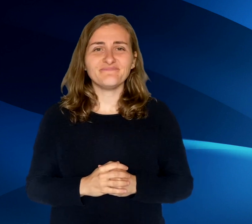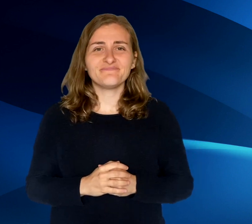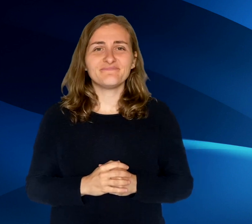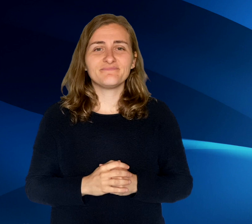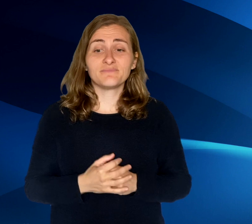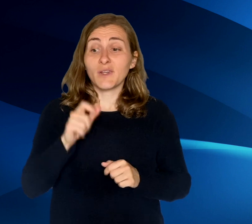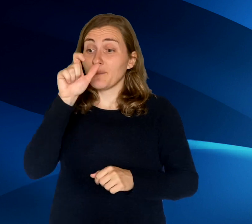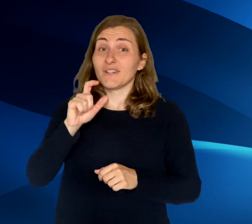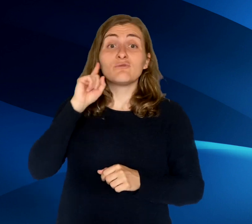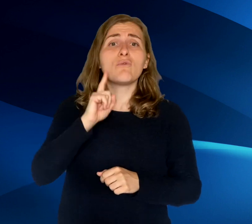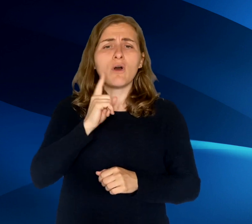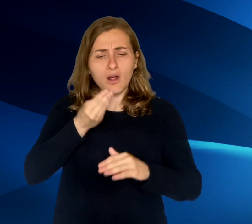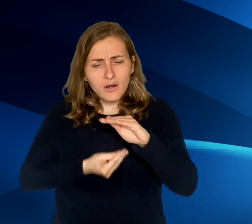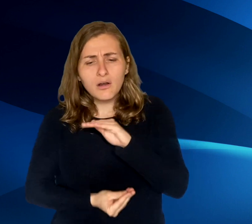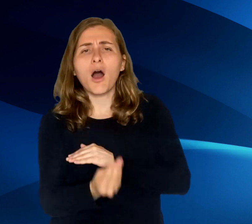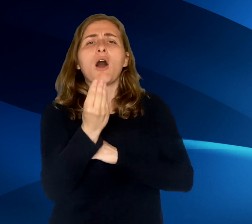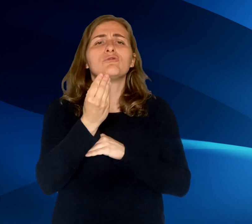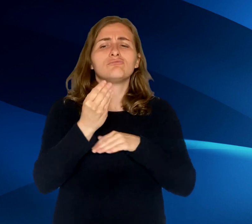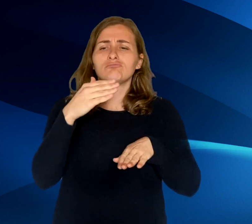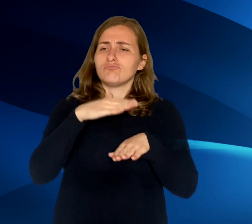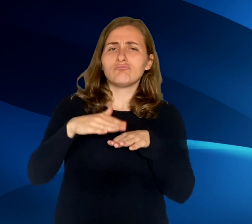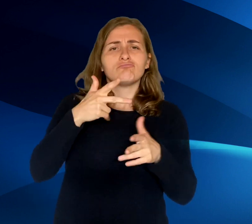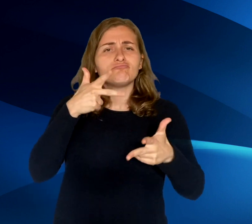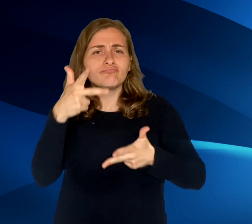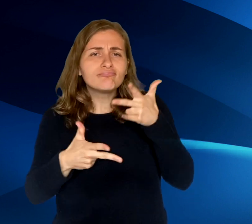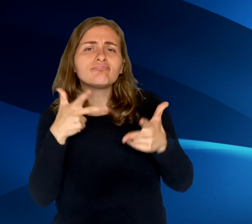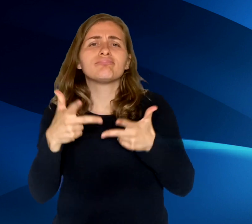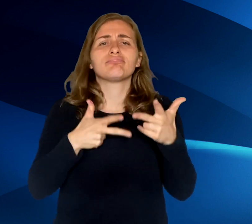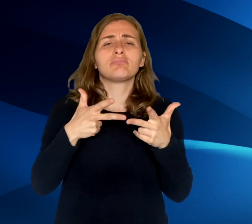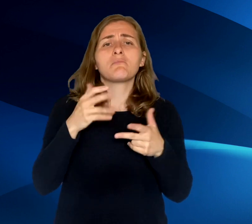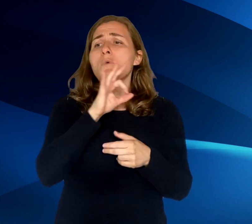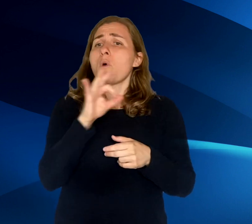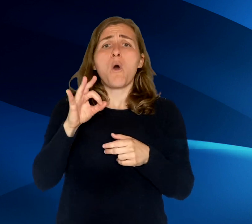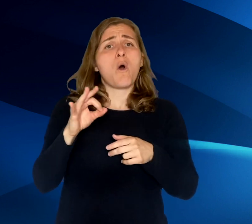I sordi che dalla nascita usano la propria lingua dei segni